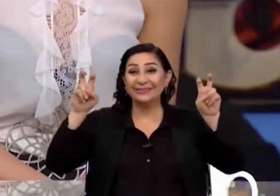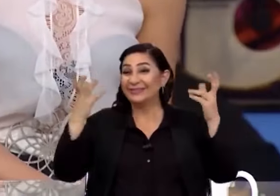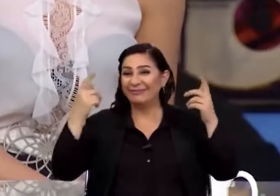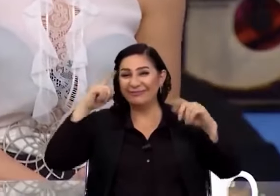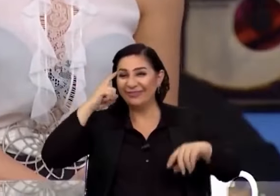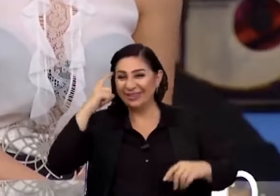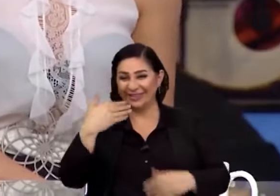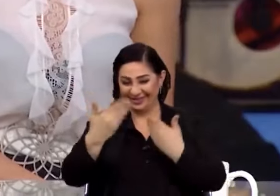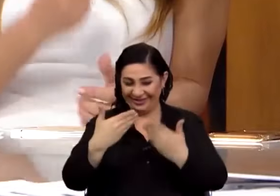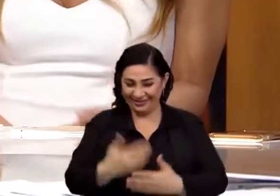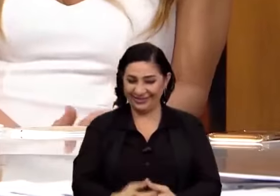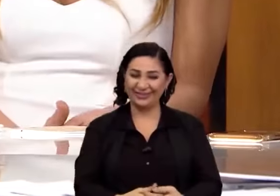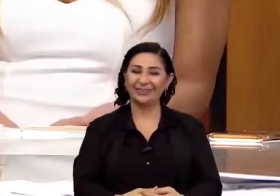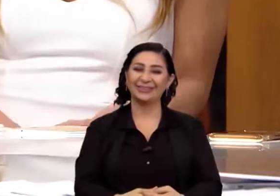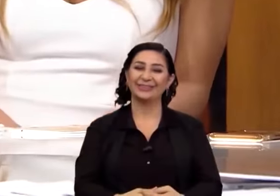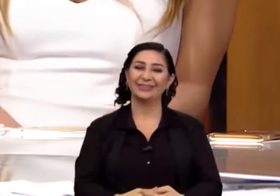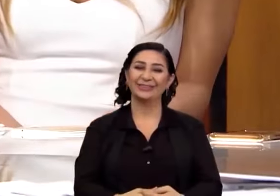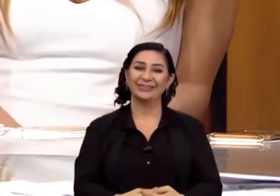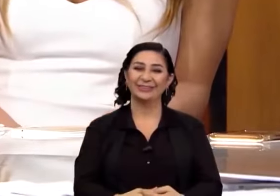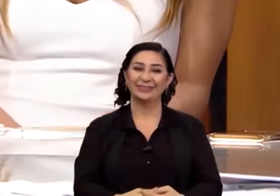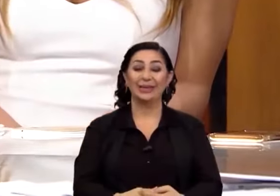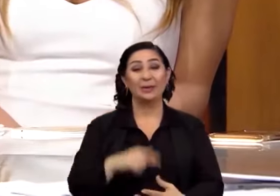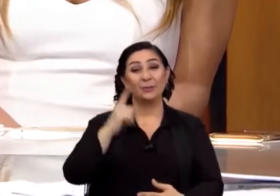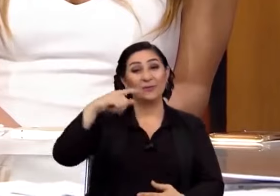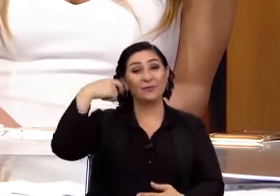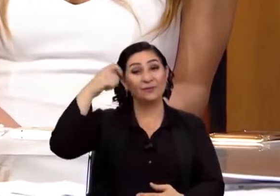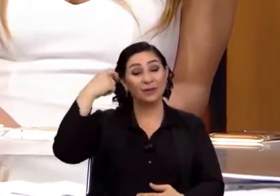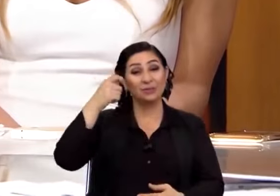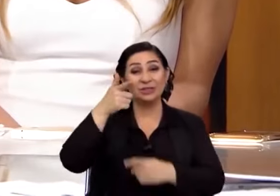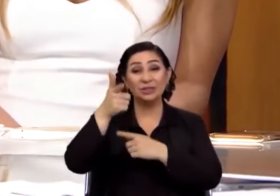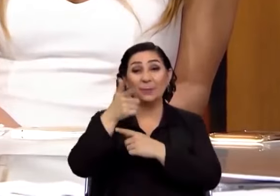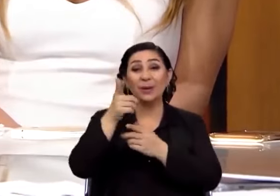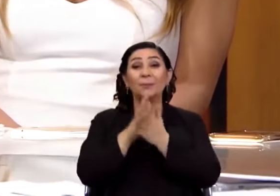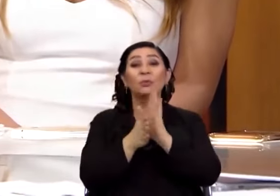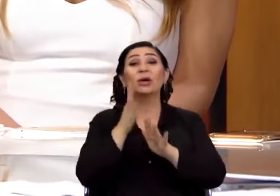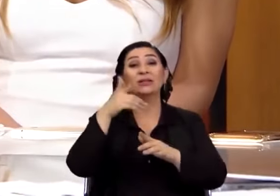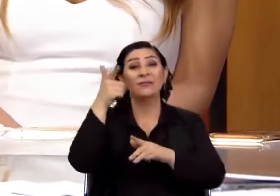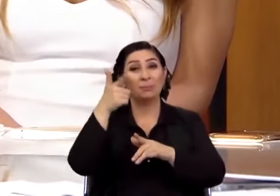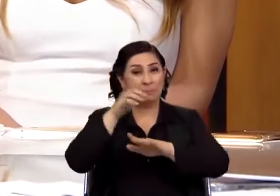Eee şimdi bir filmi sadece çekmekle bitmiyor filmi çektikten sonra o kadar